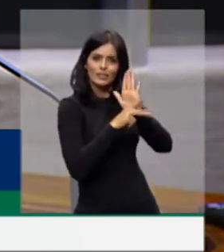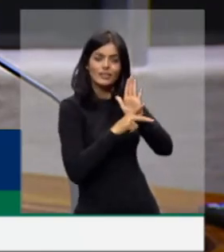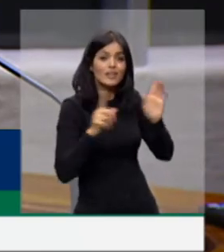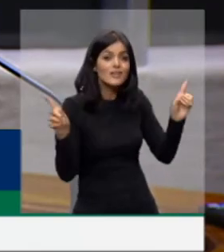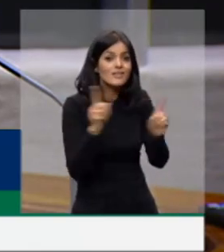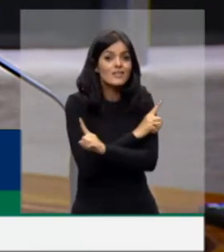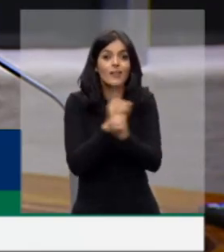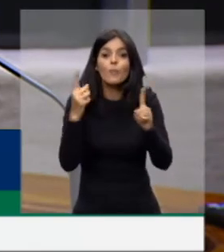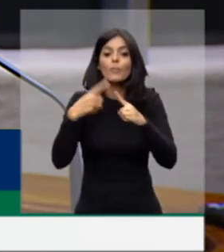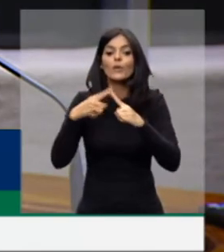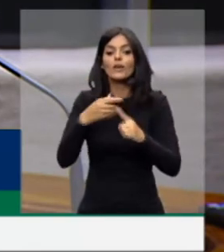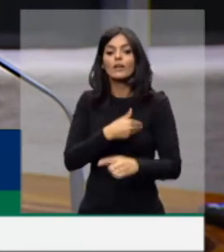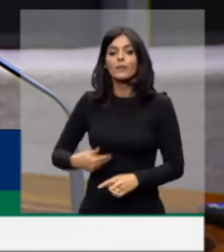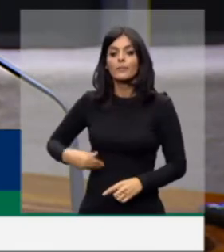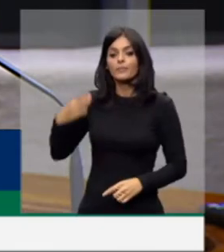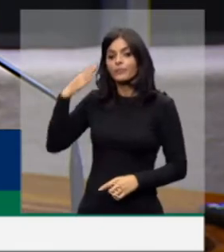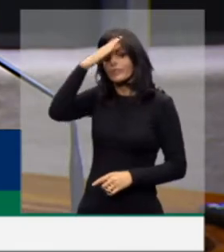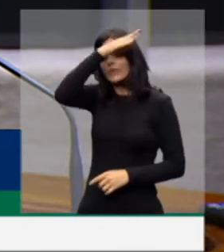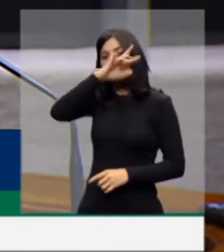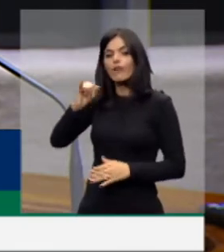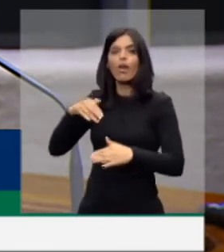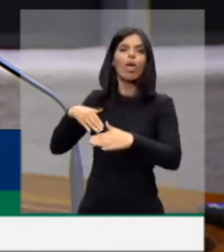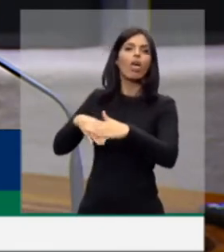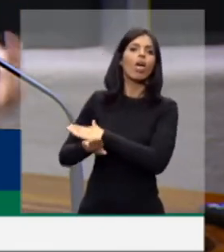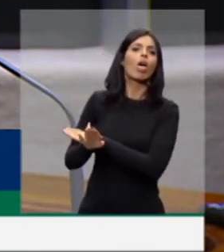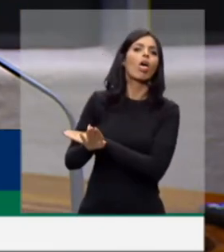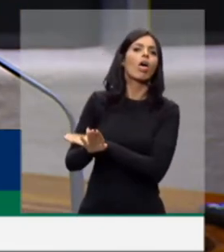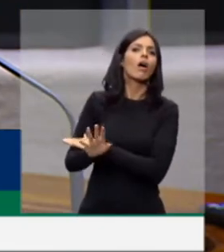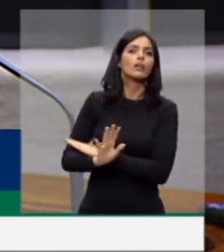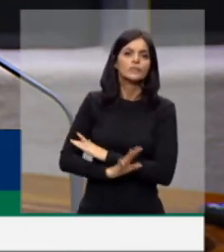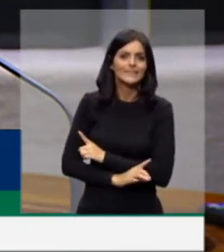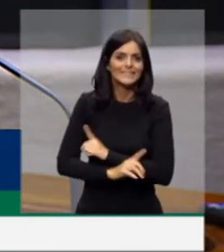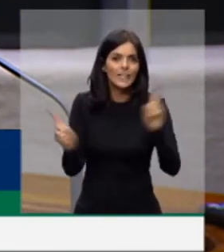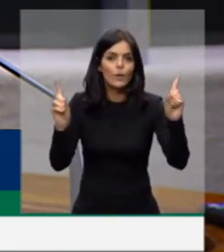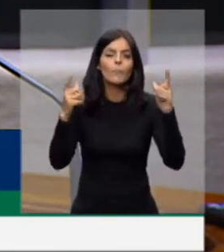TEM MAIOR ARRECADAÇÃO POR SER PORTE MAIOR. É NECESSÁRIO QUE VOTE AMANHÃ, NÃO DEIXE TRANSFORMAR NA